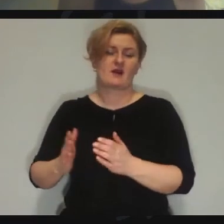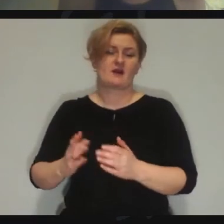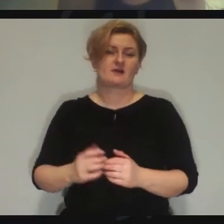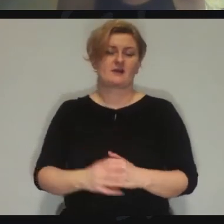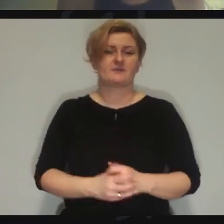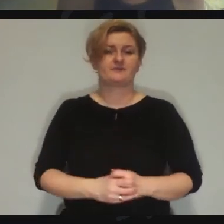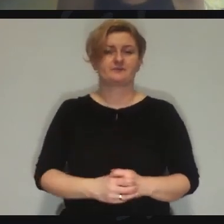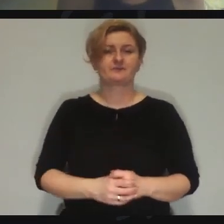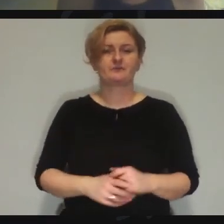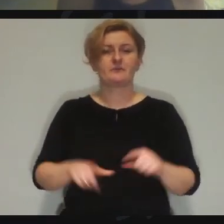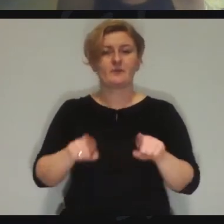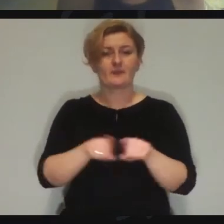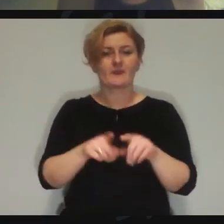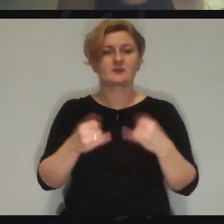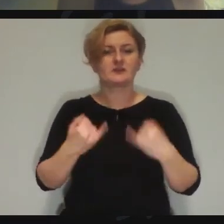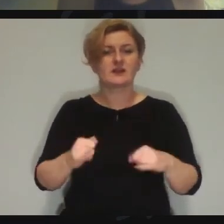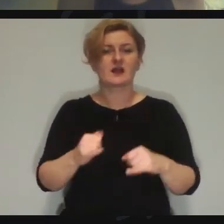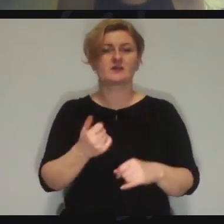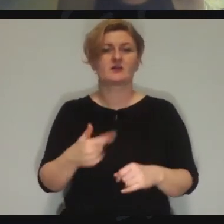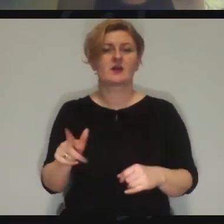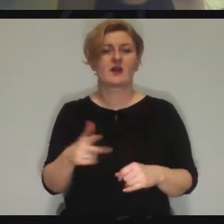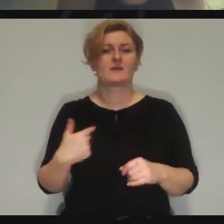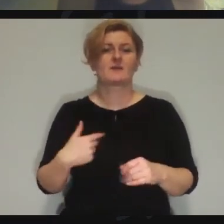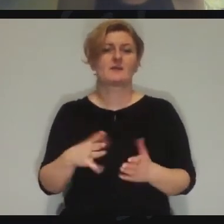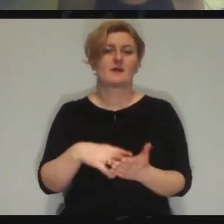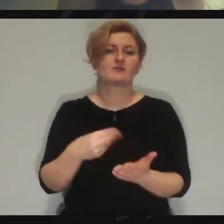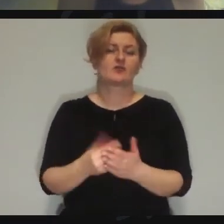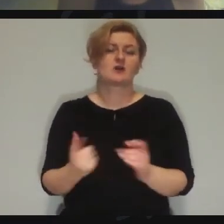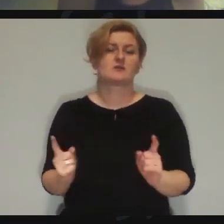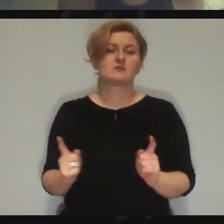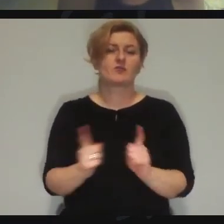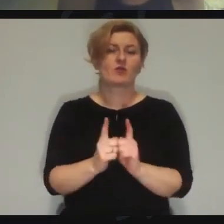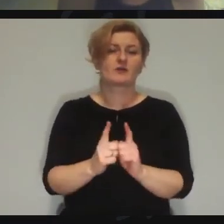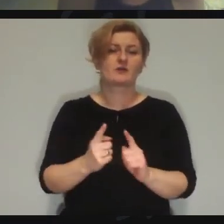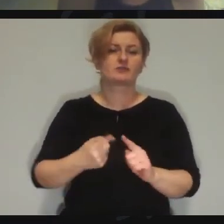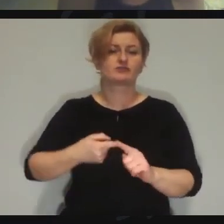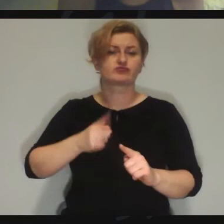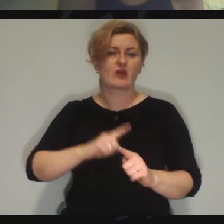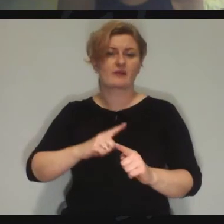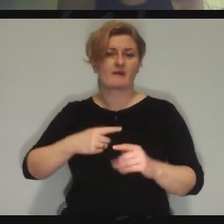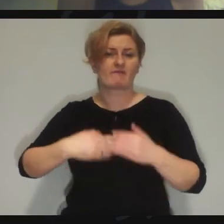Wygląda to inaczej, gdy spotykamy się przed konkretnym wyjazdem.